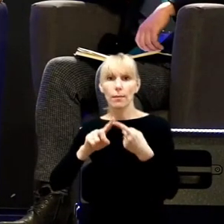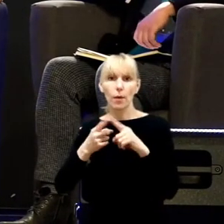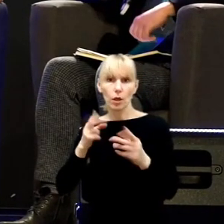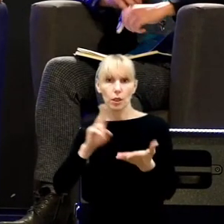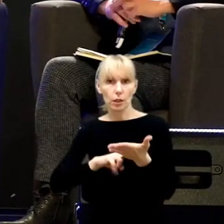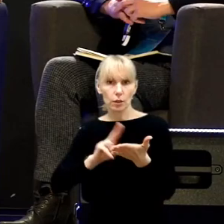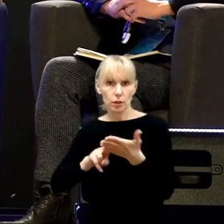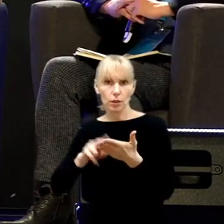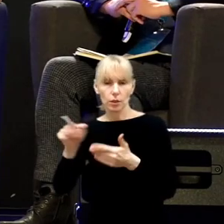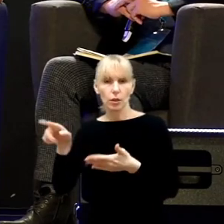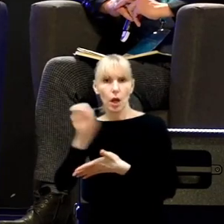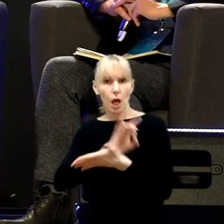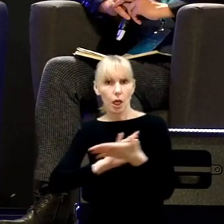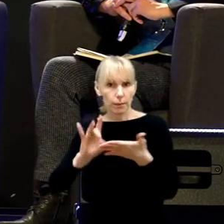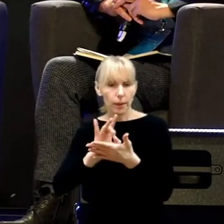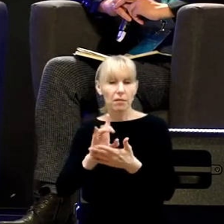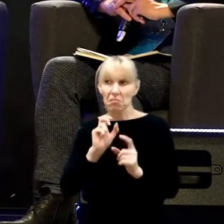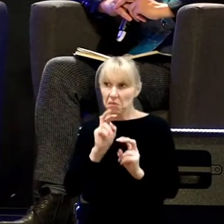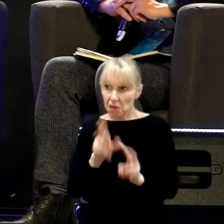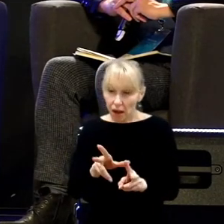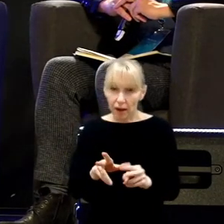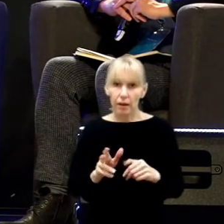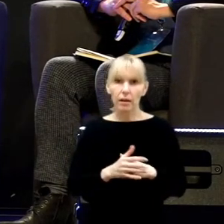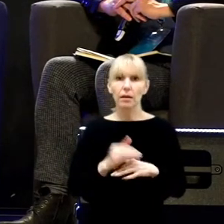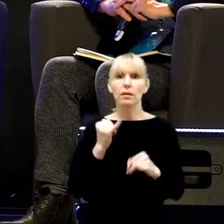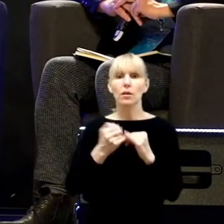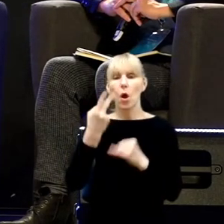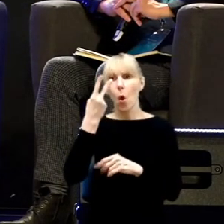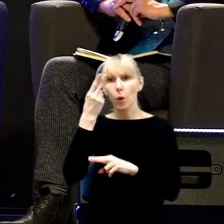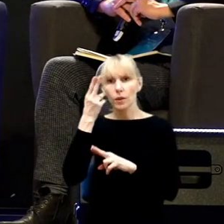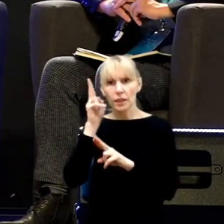No i tak jak zaufanie do polityki na szczeblu centralnym